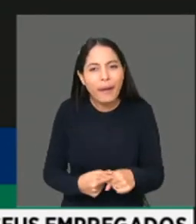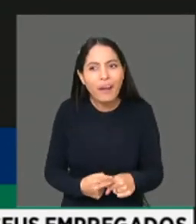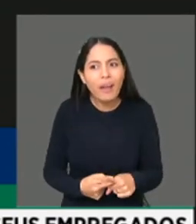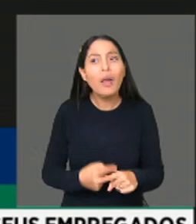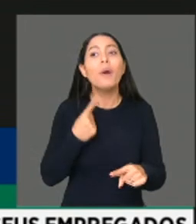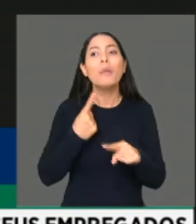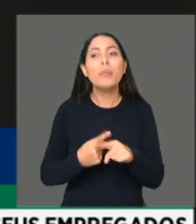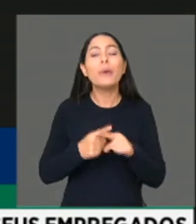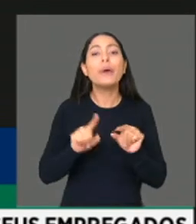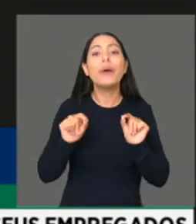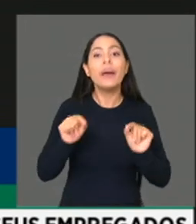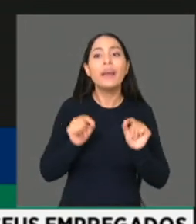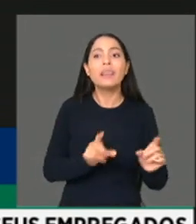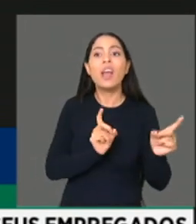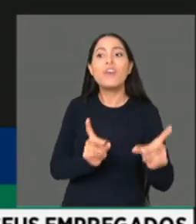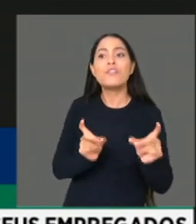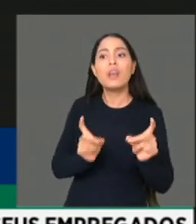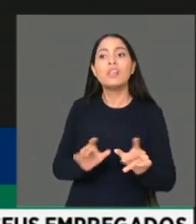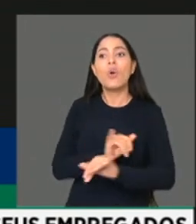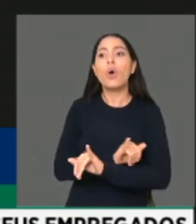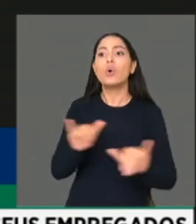PORQUE QUEM VENDEU PARA O MINISTÉRIO DA SAÚDE JÁ DISSE PUBLICAMENTE QUE NÃO